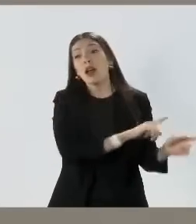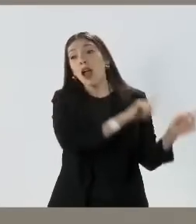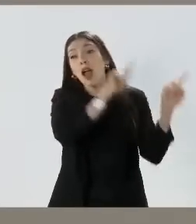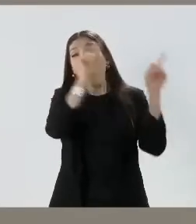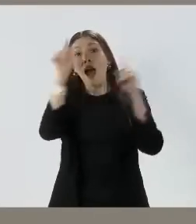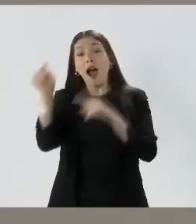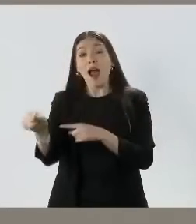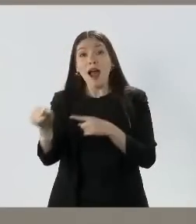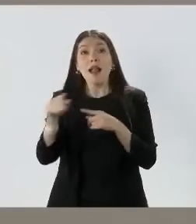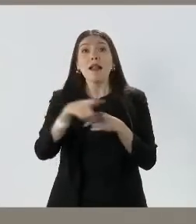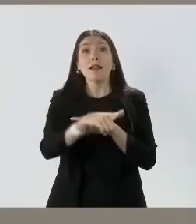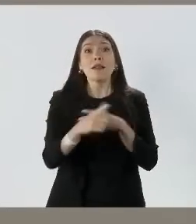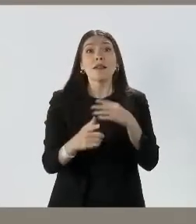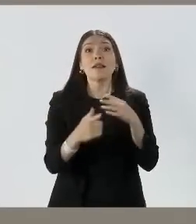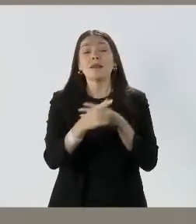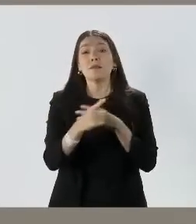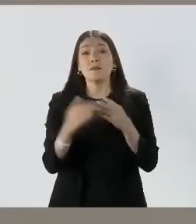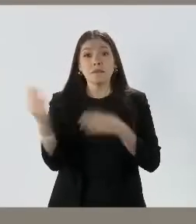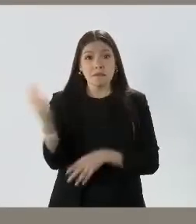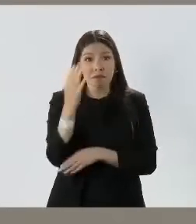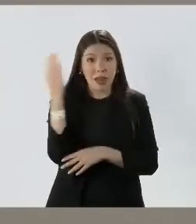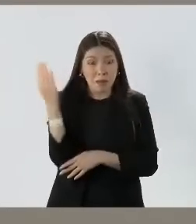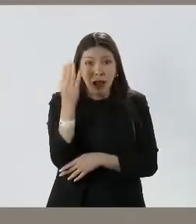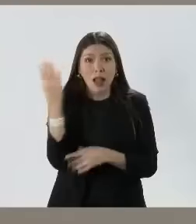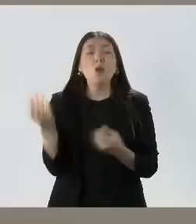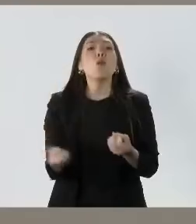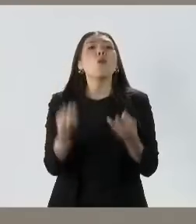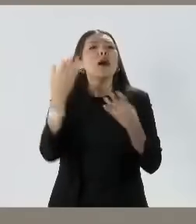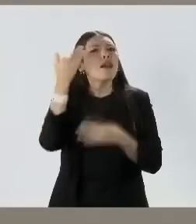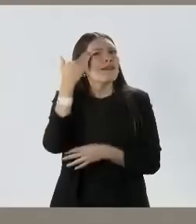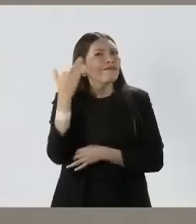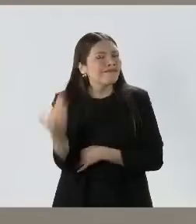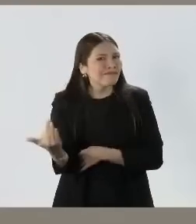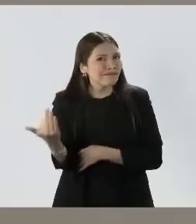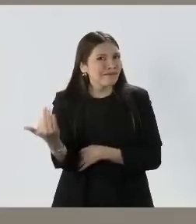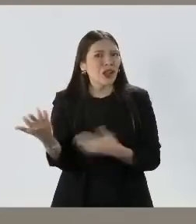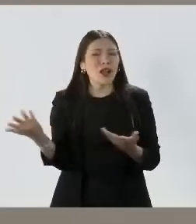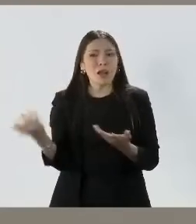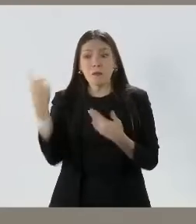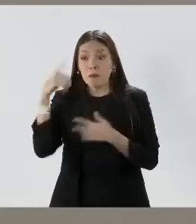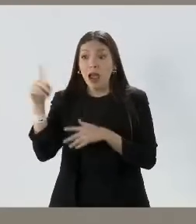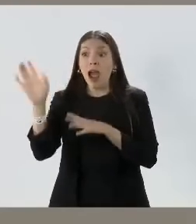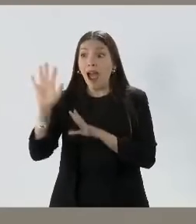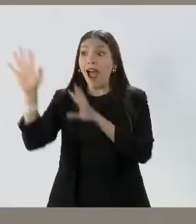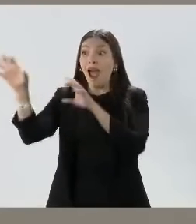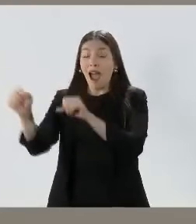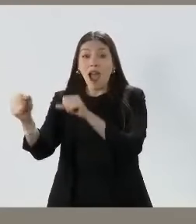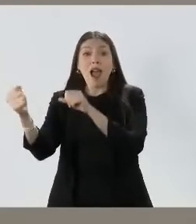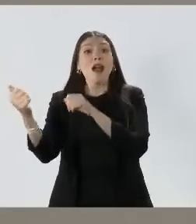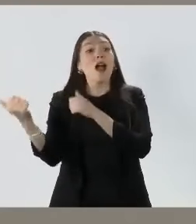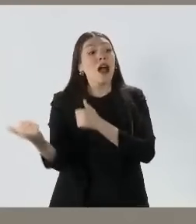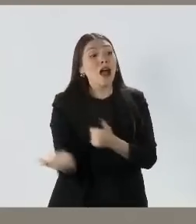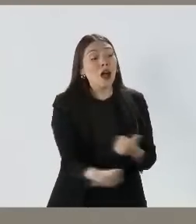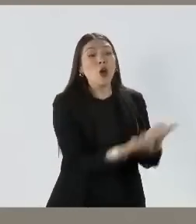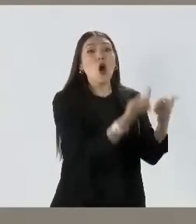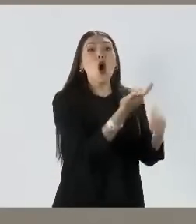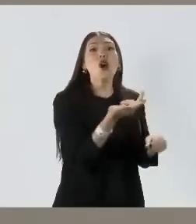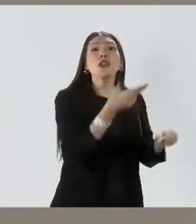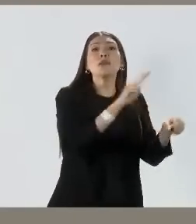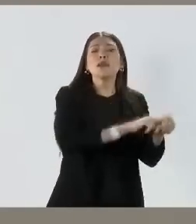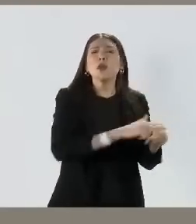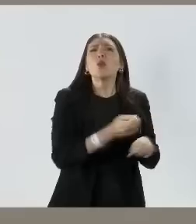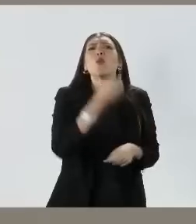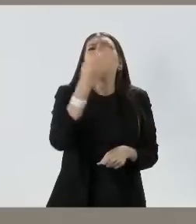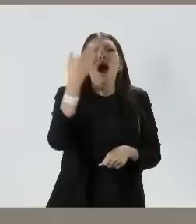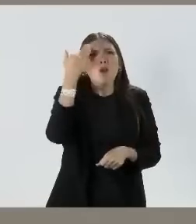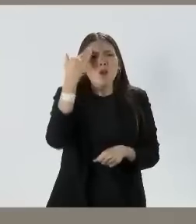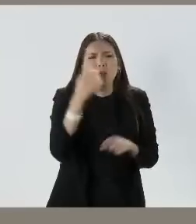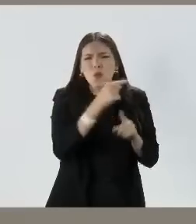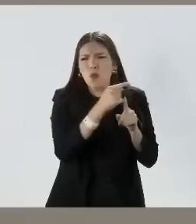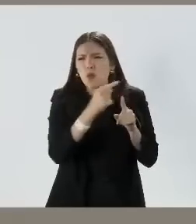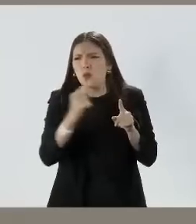a algún hospital Así que con esta visión y característica hemos decidido por ejemplo en